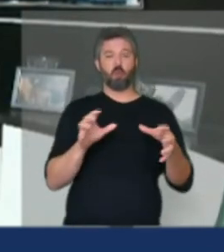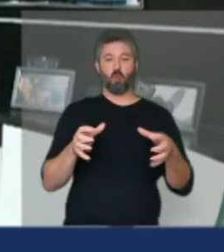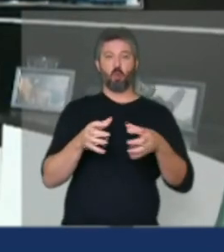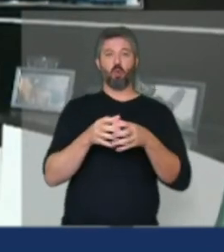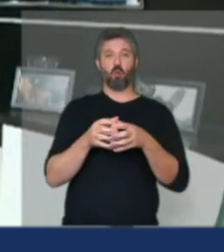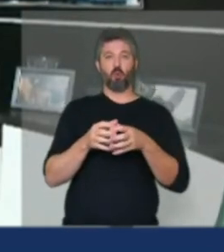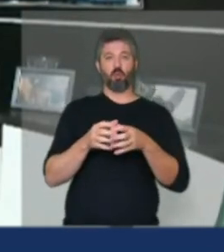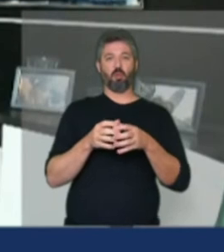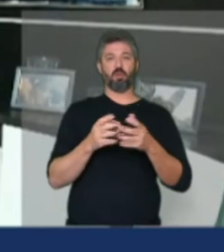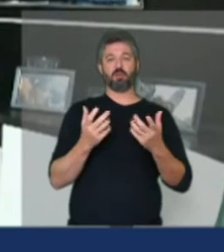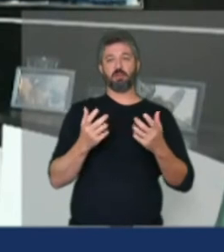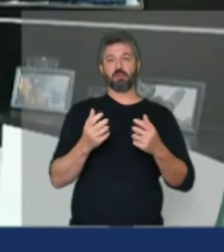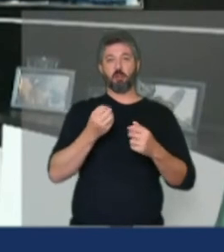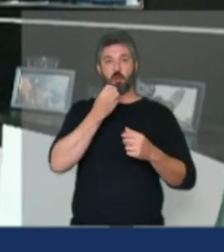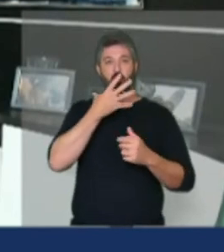TÊM BOM DESEMPENHO NO MERCADO... COMPETITIVO